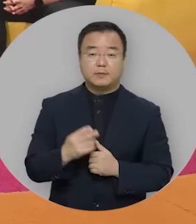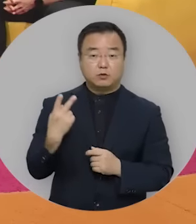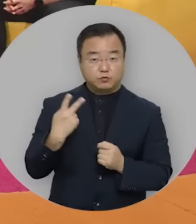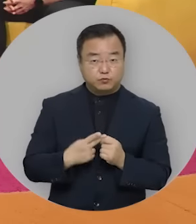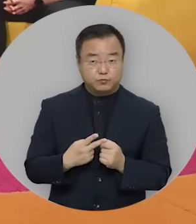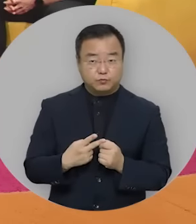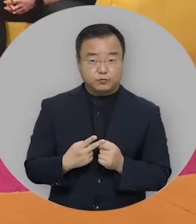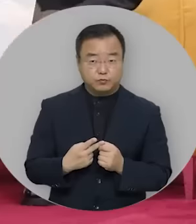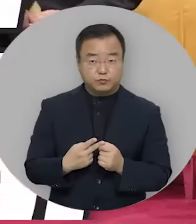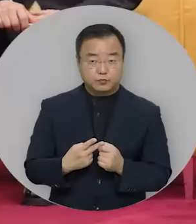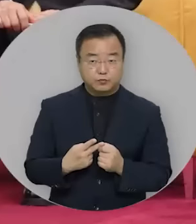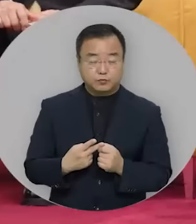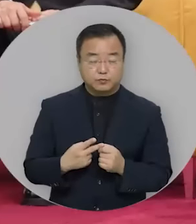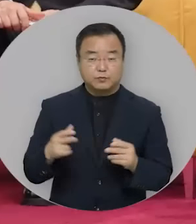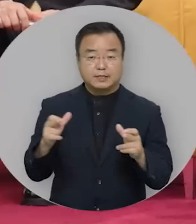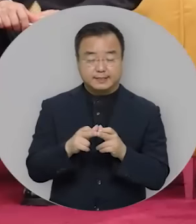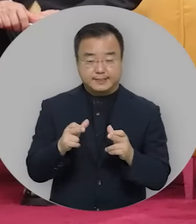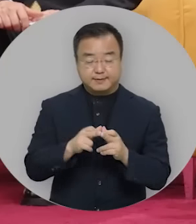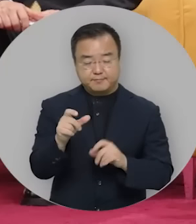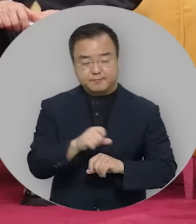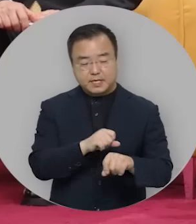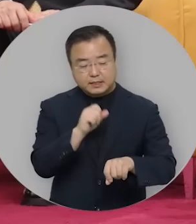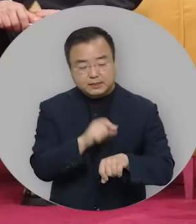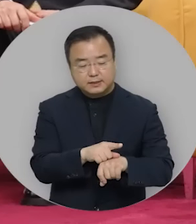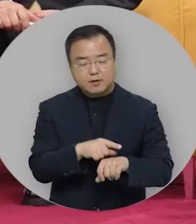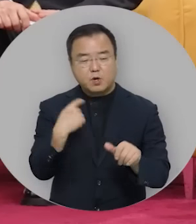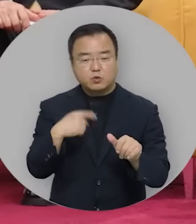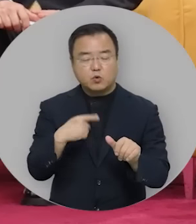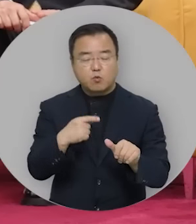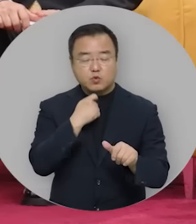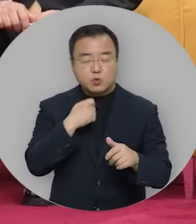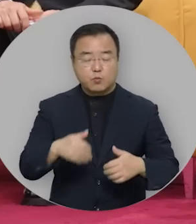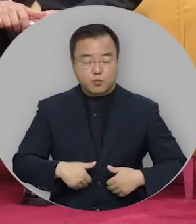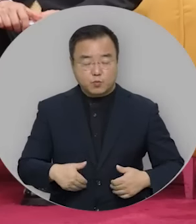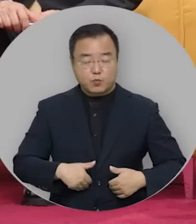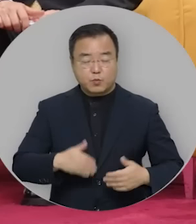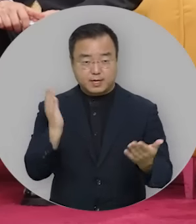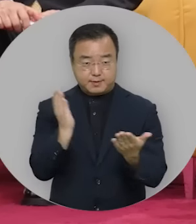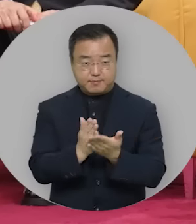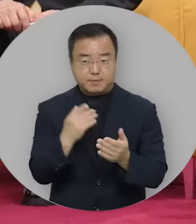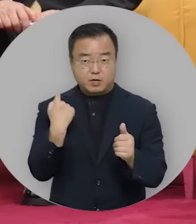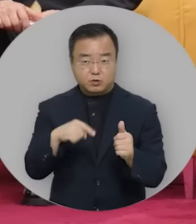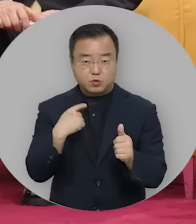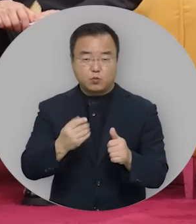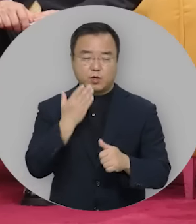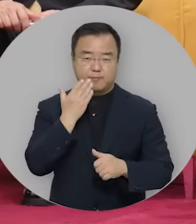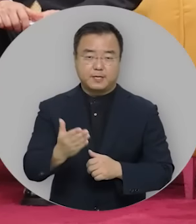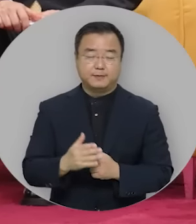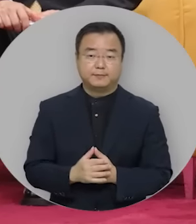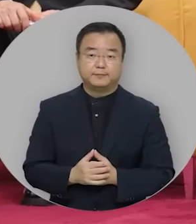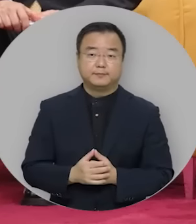또 하나는 장애의 특성이나 교육적 요구에 적합한 교육을 할 수 있다는 겁니다.